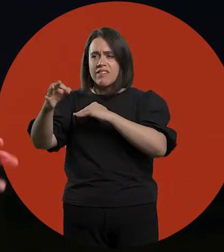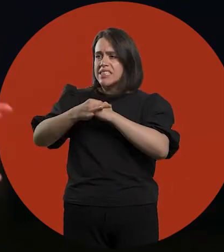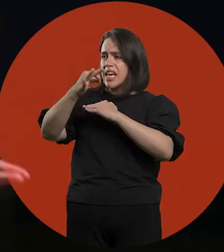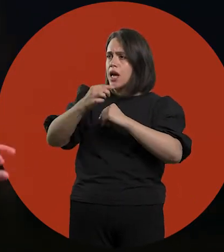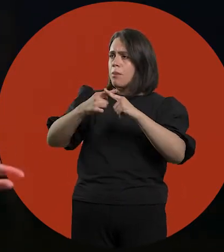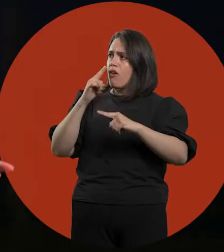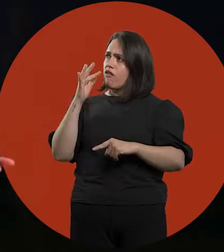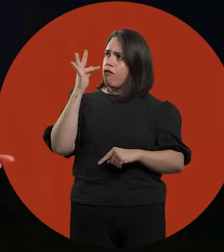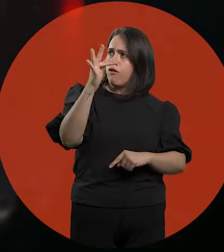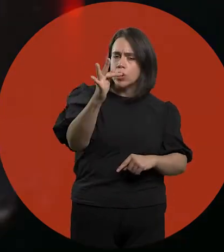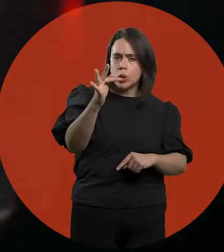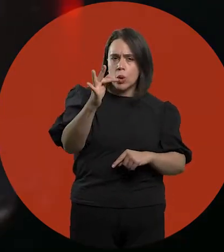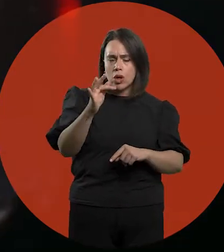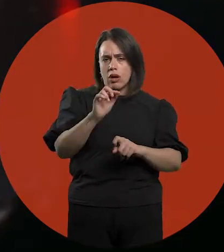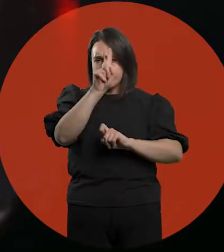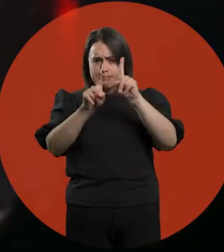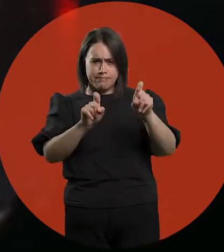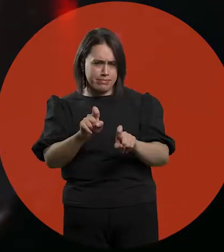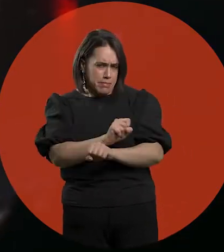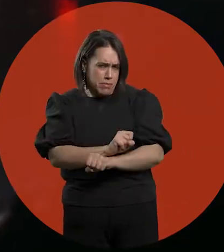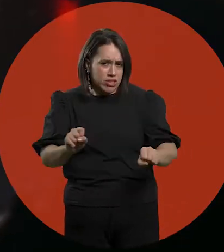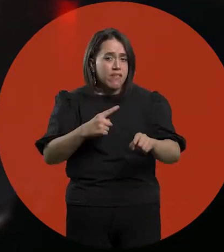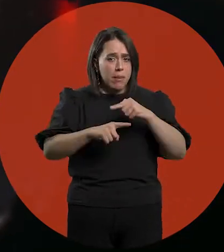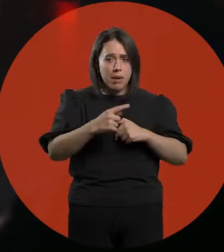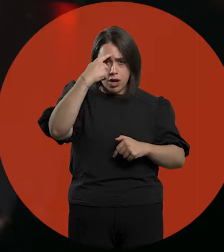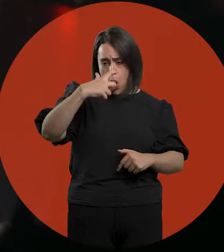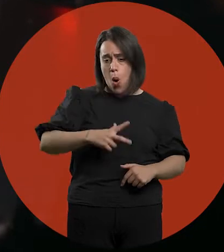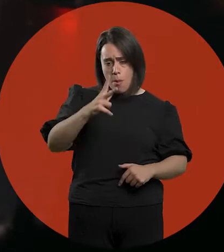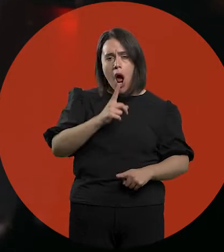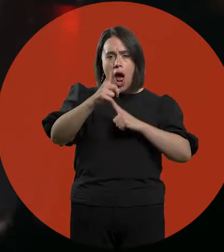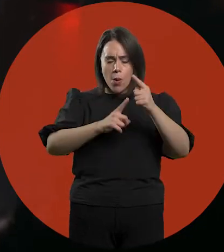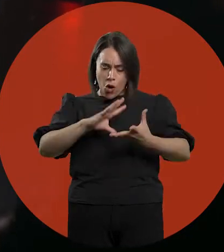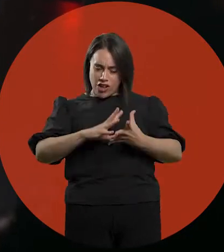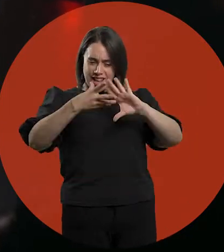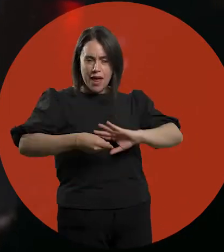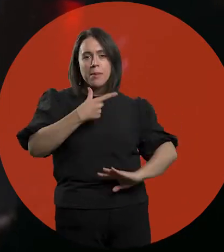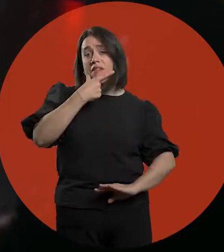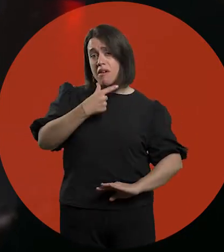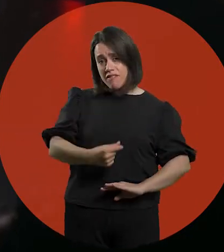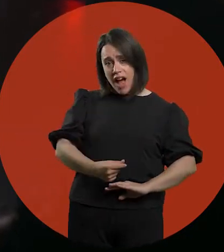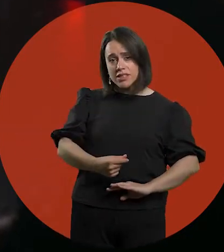Es una realidad. Pero hay personalidades que se amoldan a un cambio. Y podés tener esas herramientas.